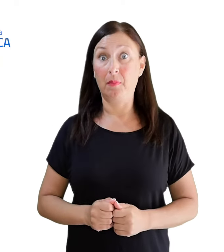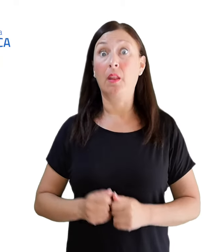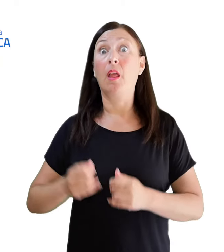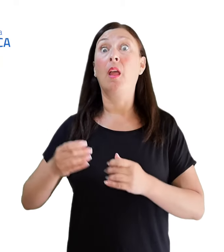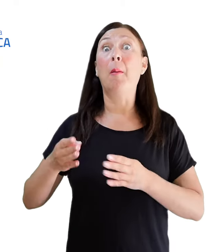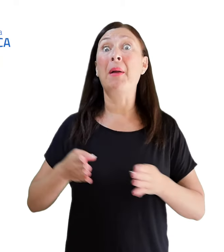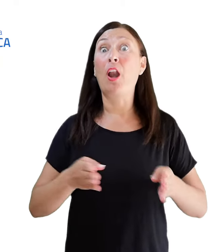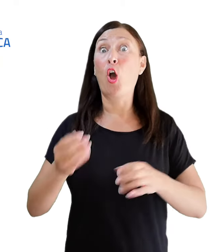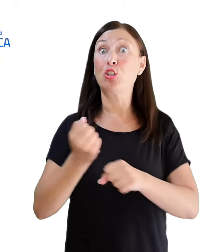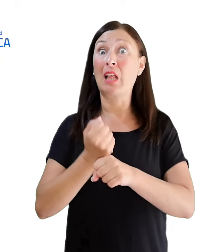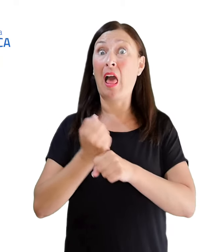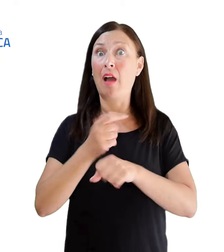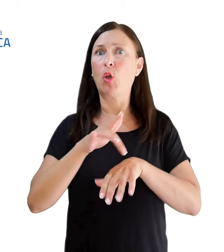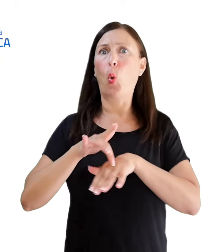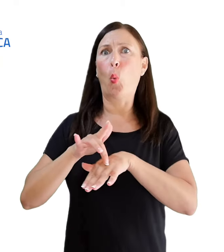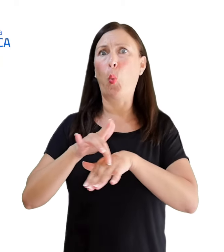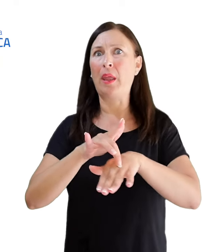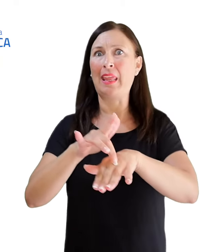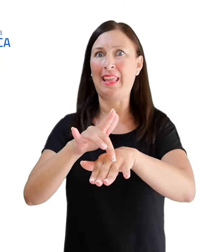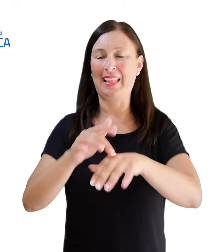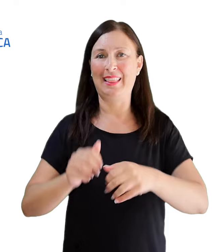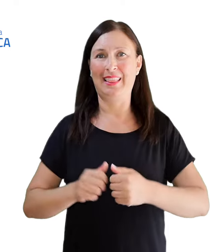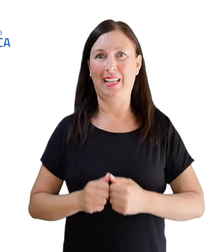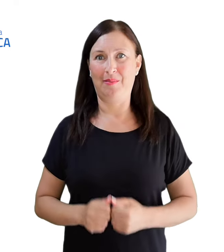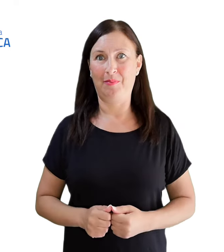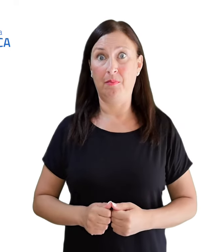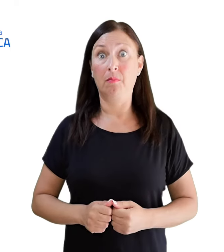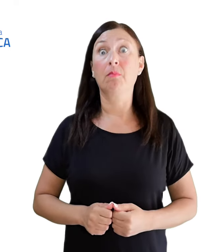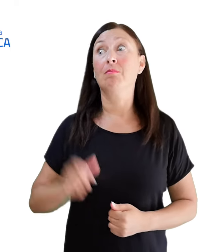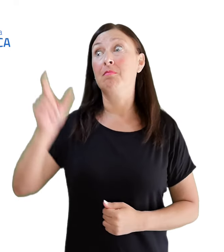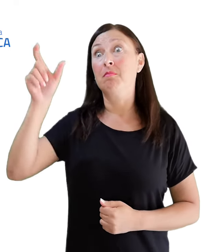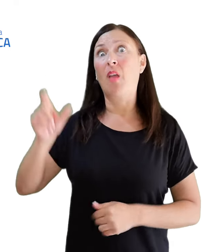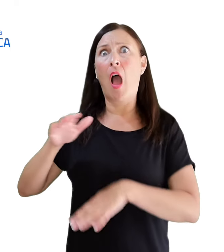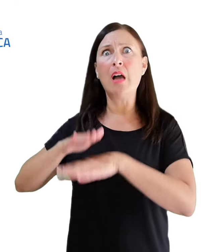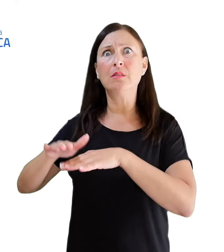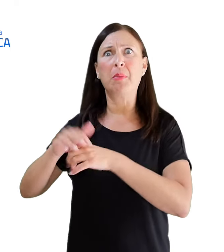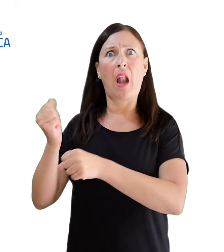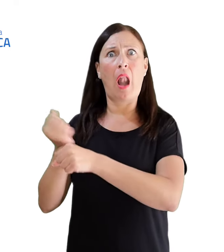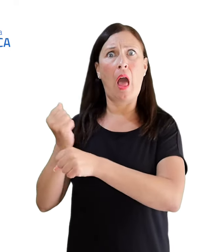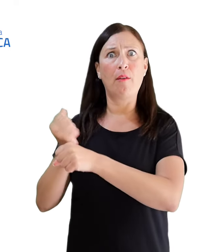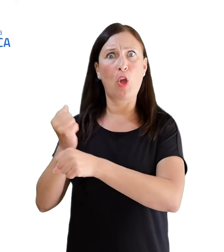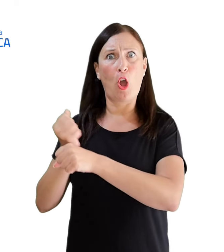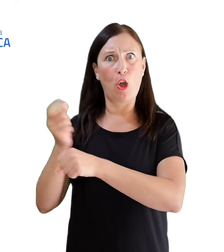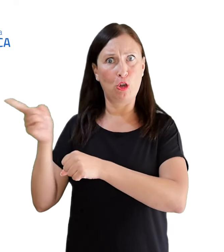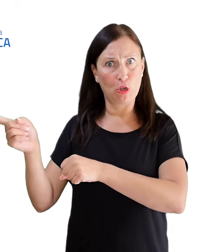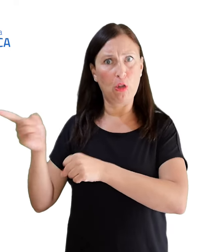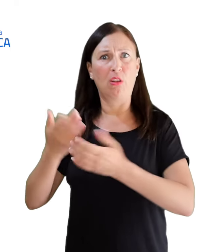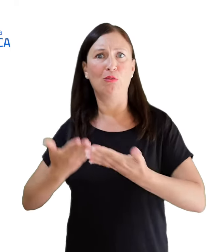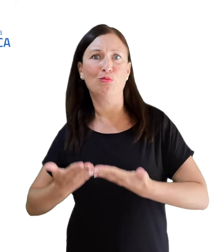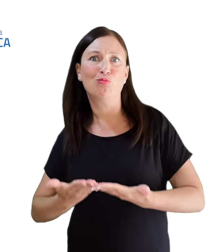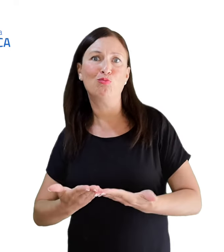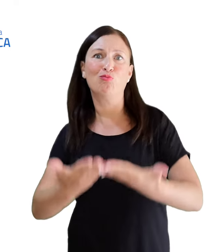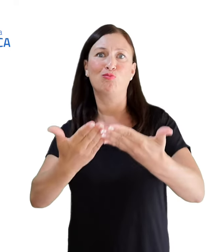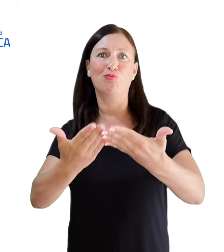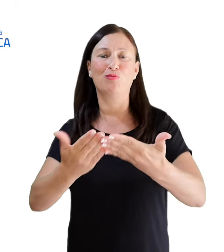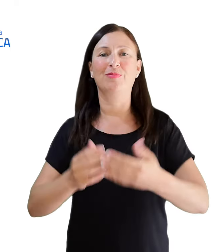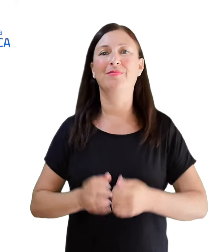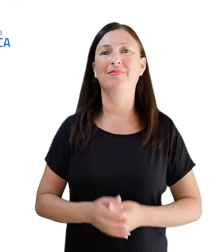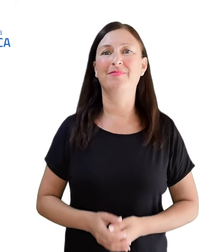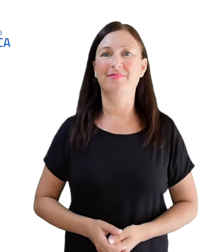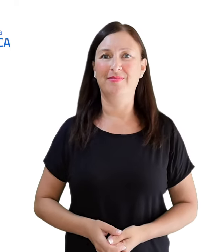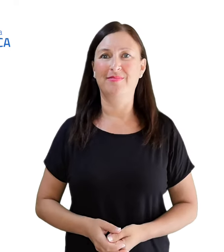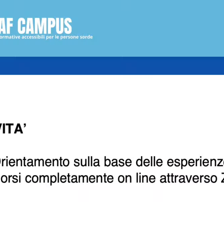Accompagnamento al lavoro Sostegno all’occupabilità (Placement)